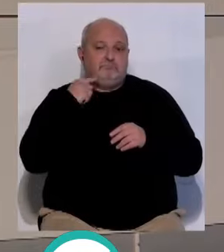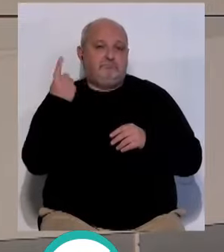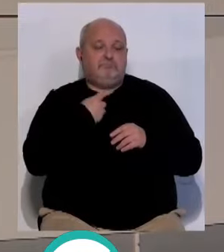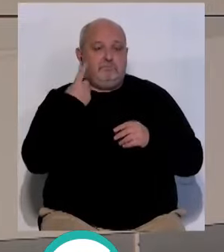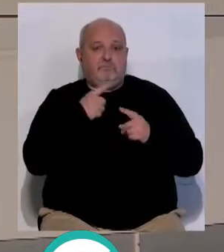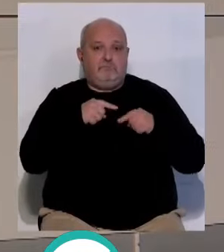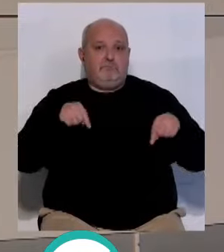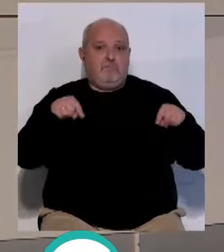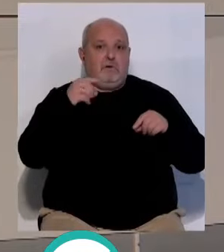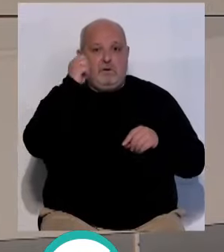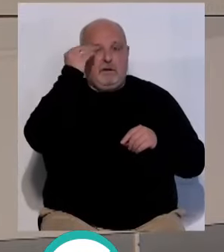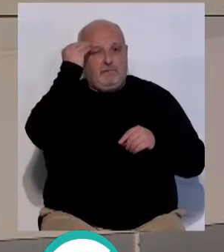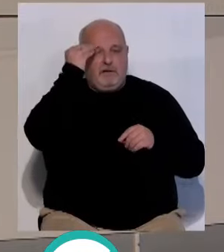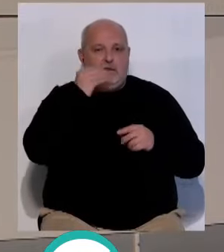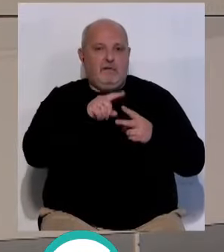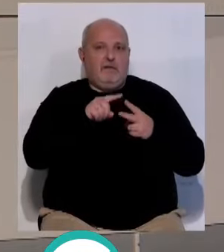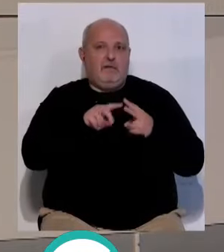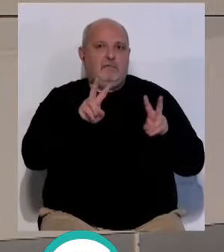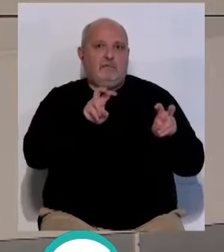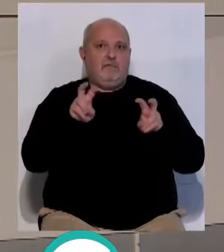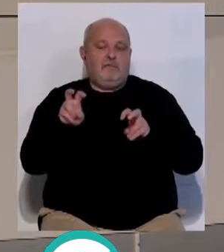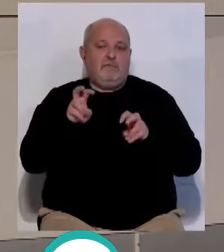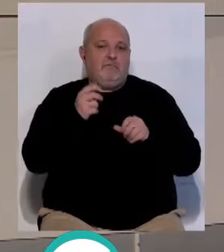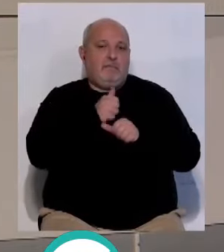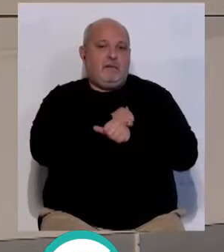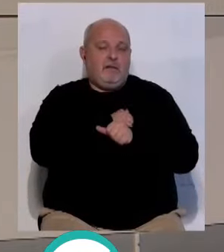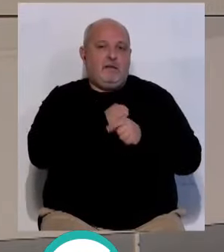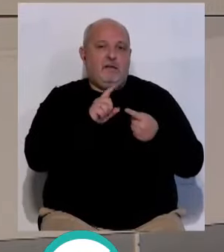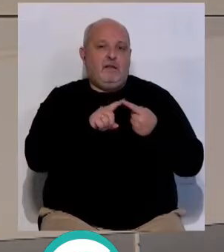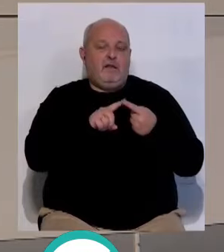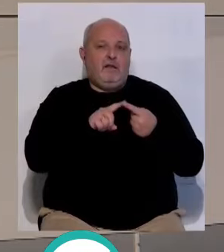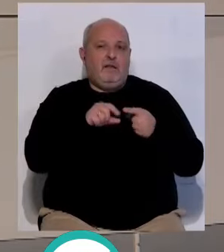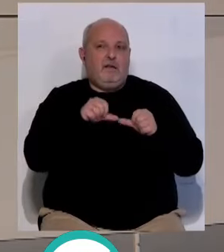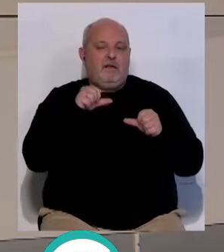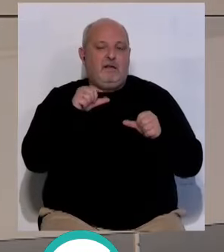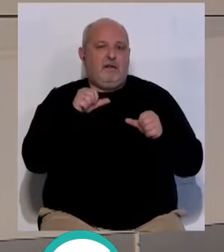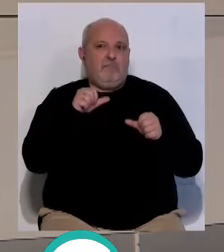el respeto del mundo los podemos tildar como los esperados los futbolistas que venían a marcar la